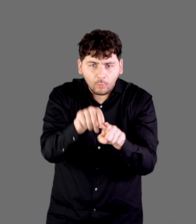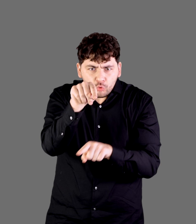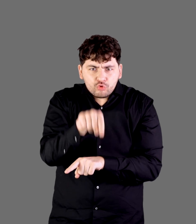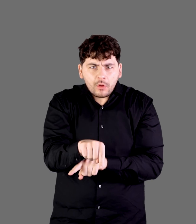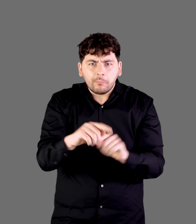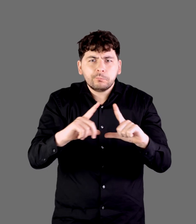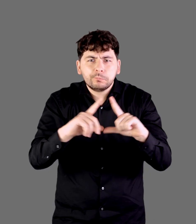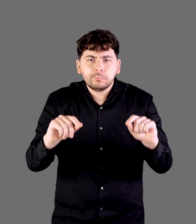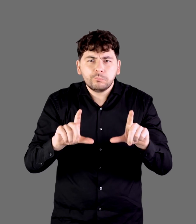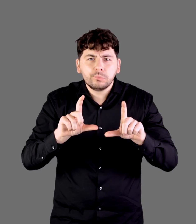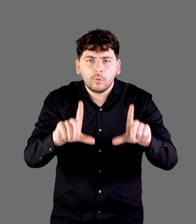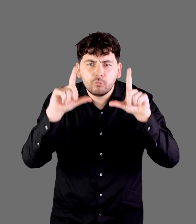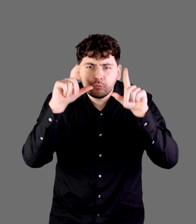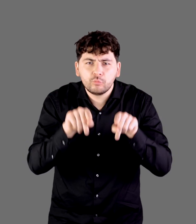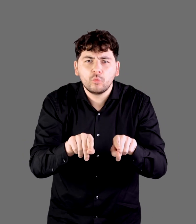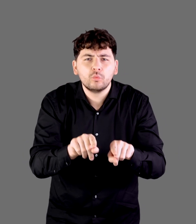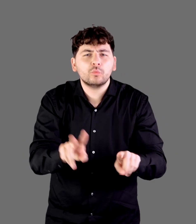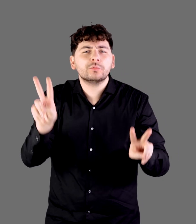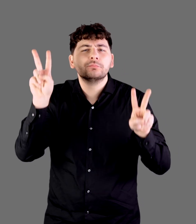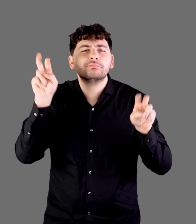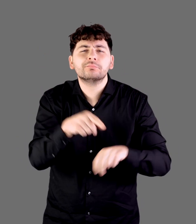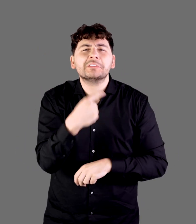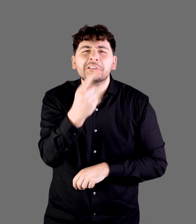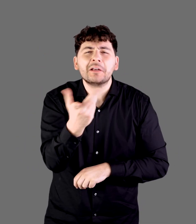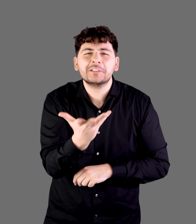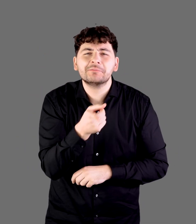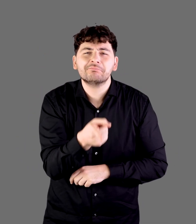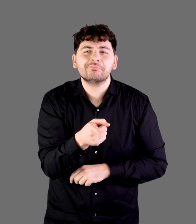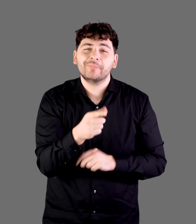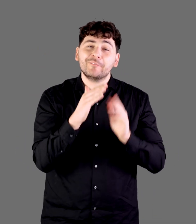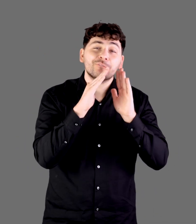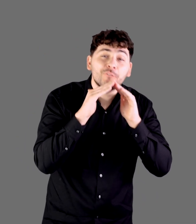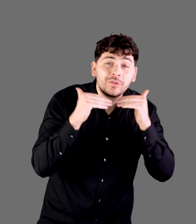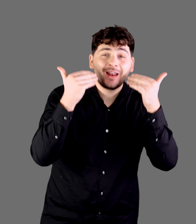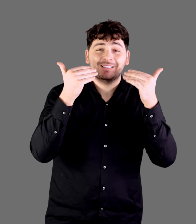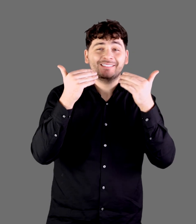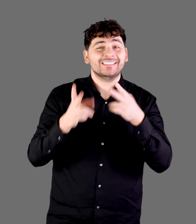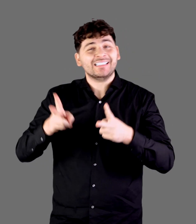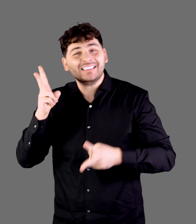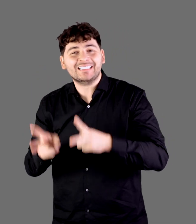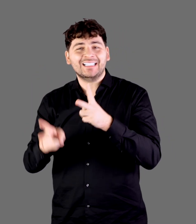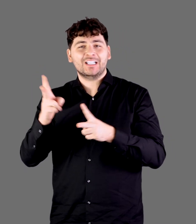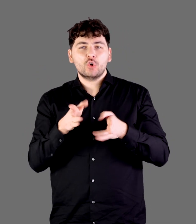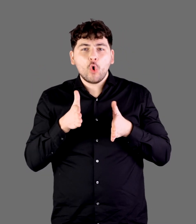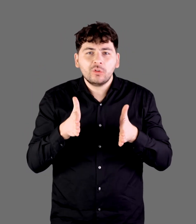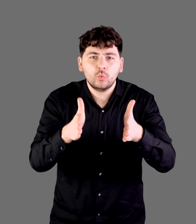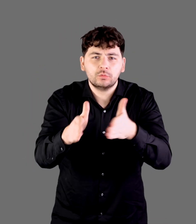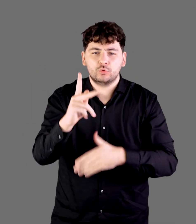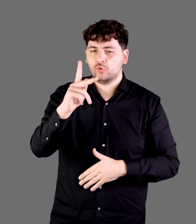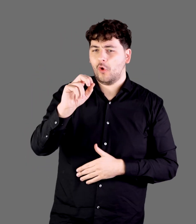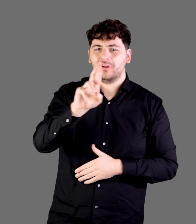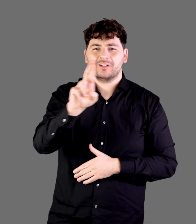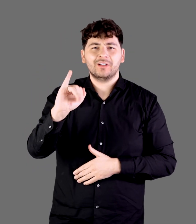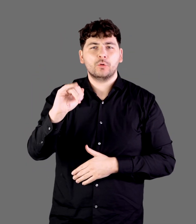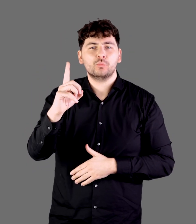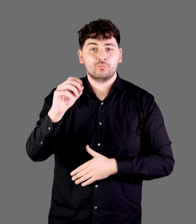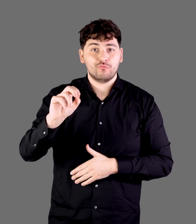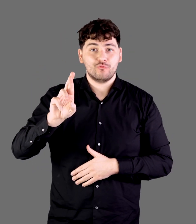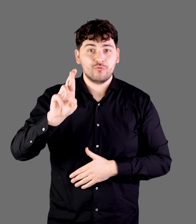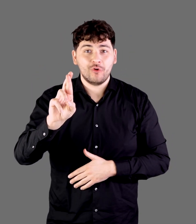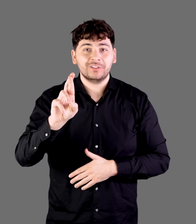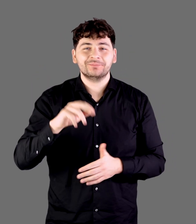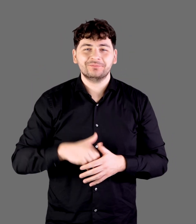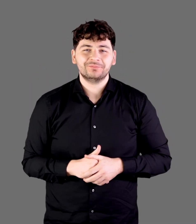Auf ihm finden Sie ein Foto mit der Überschrift „Freundlicher Gerichtskorridor“.